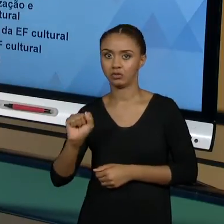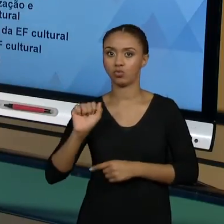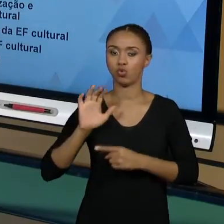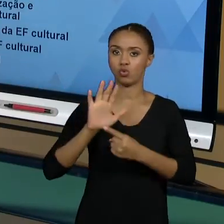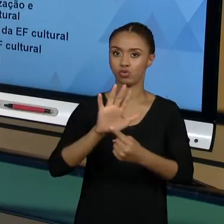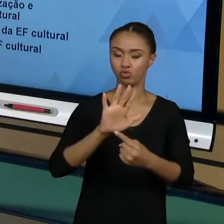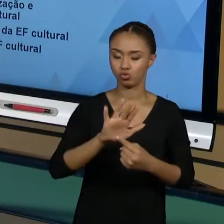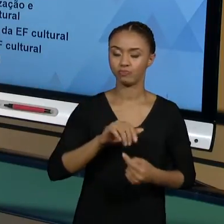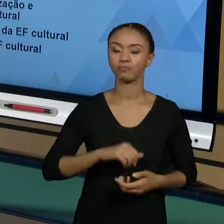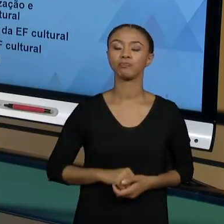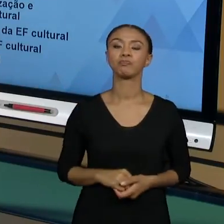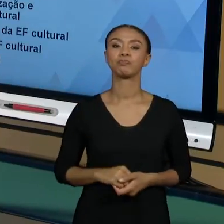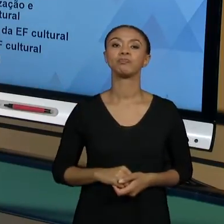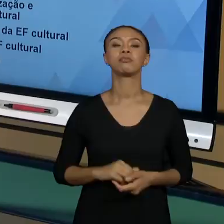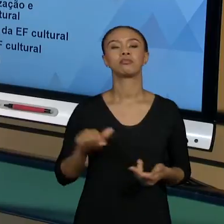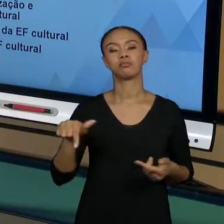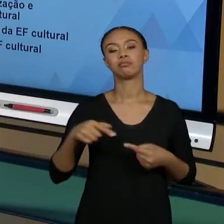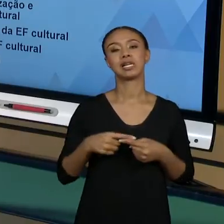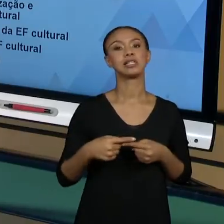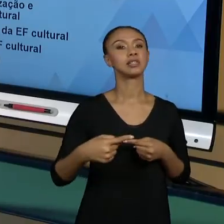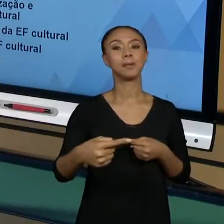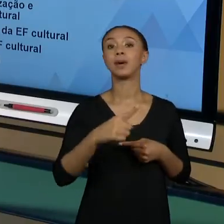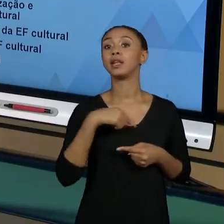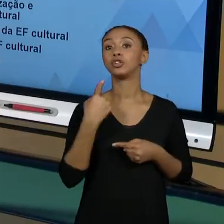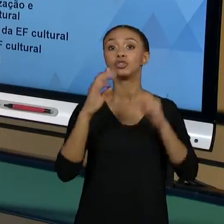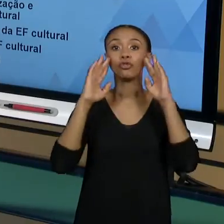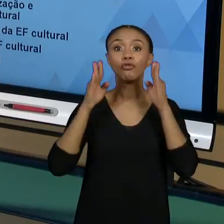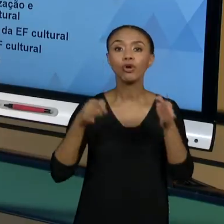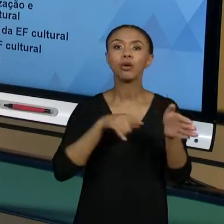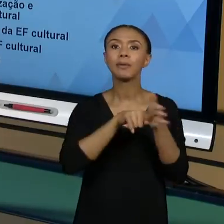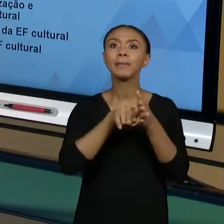NÓS ESTAMOS ESTUDANDO OS CAMPOS DE INSPIRAÇÃO DA